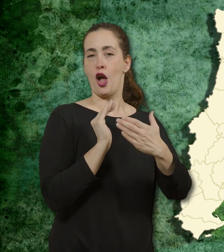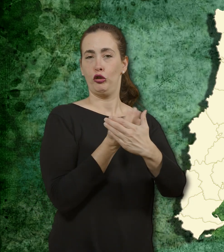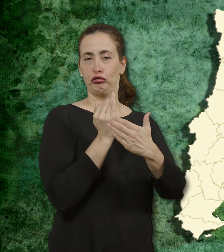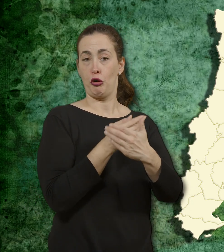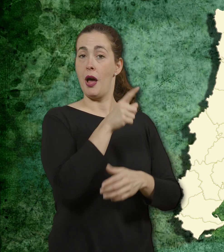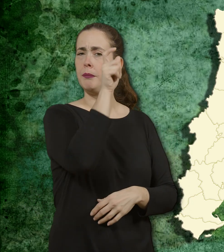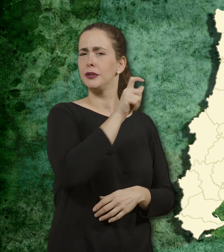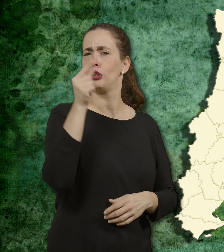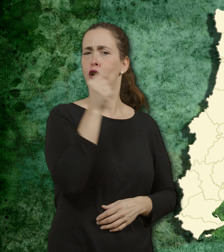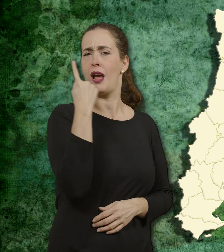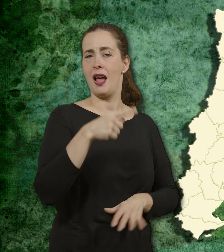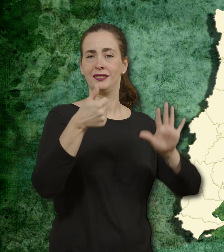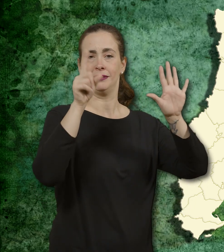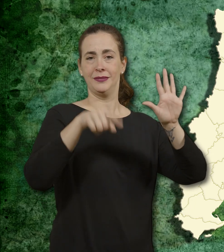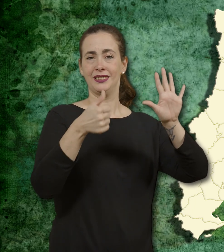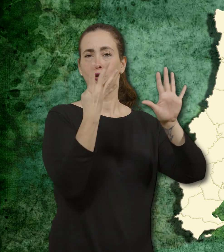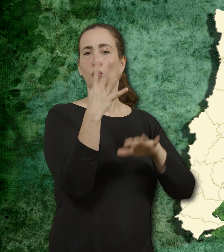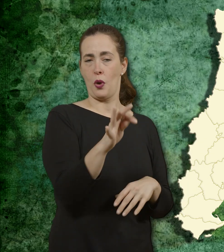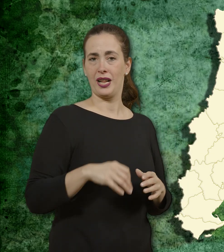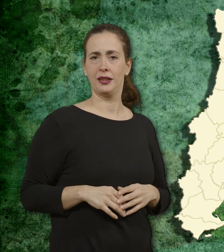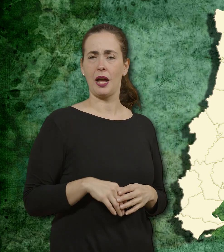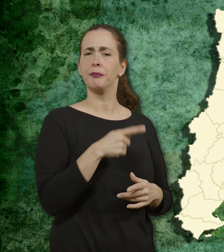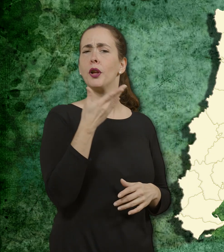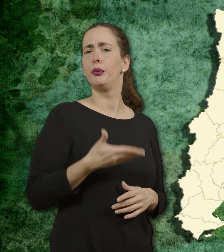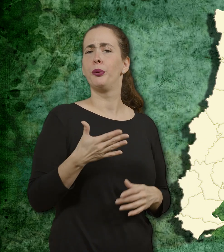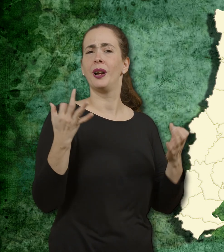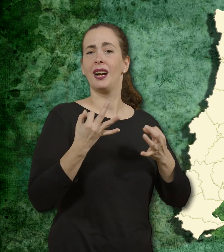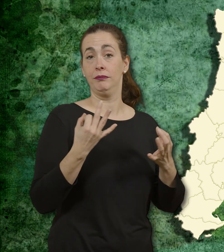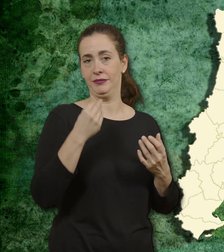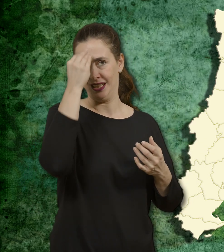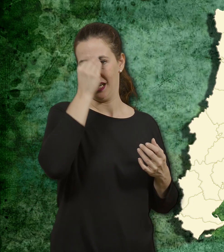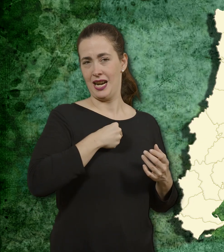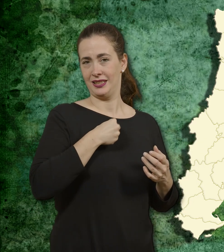Comarca: Osona. Població: 6.640 habitants.